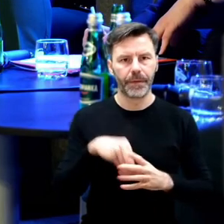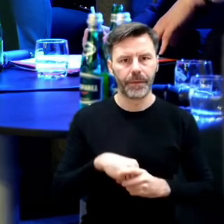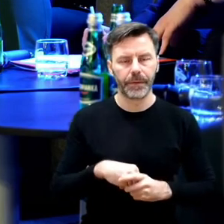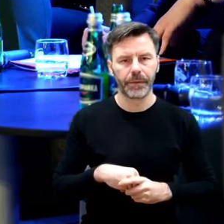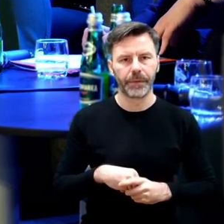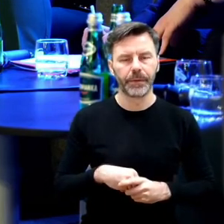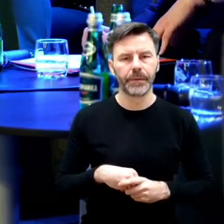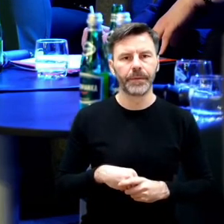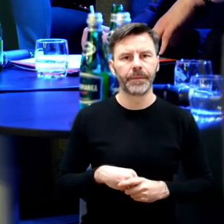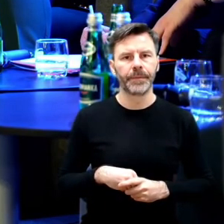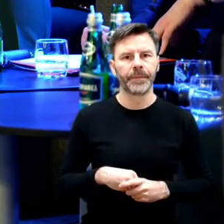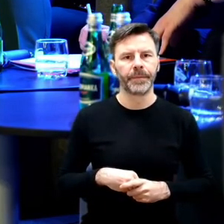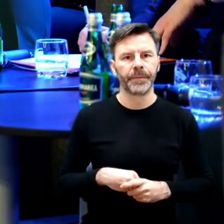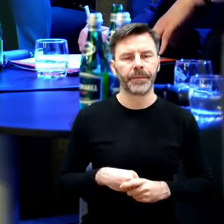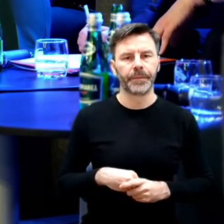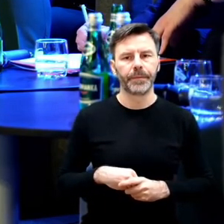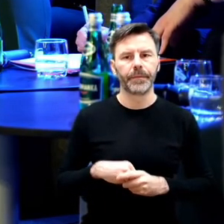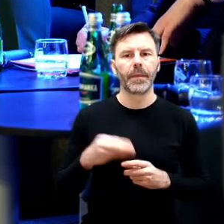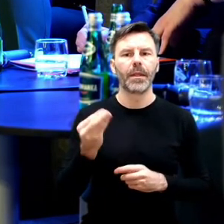to jest wsparcie tego biznesu.